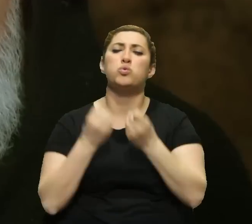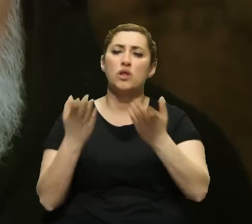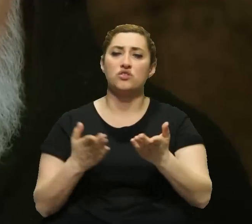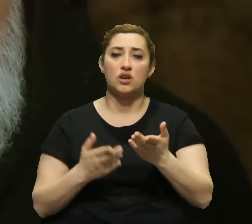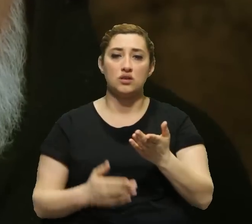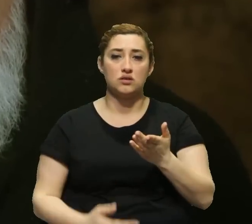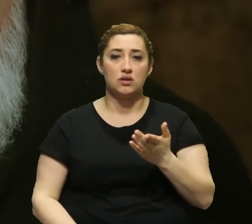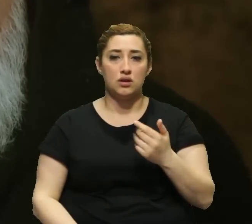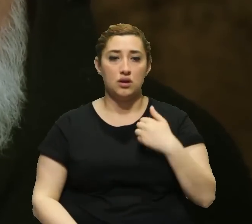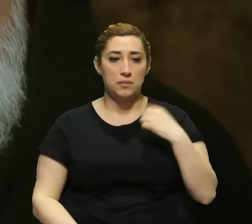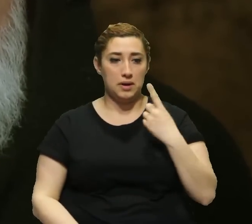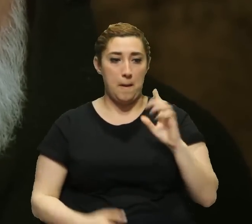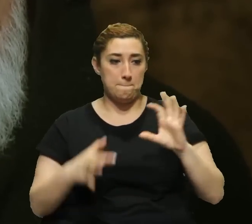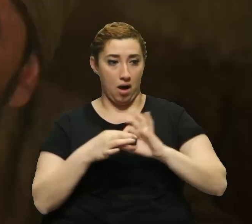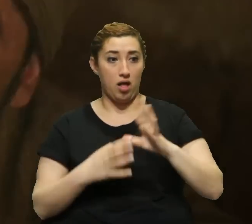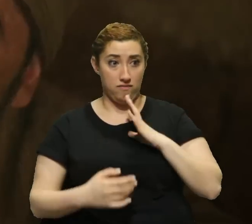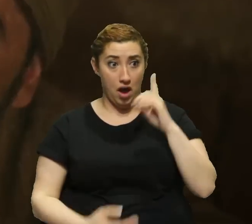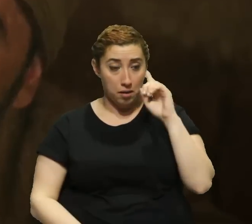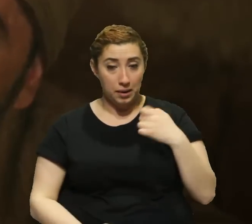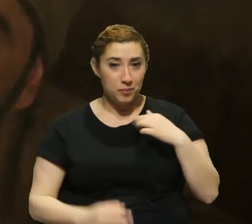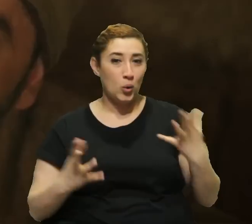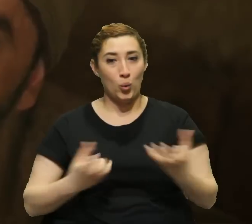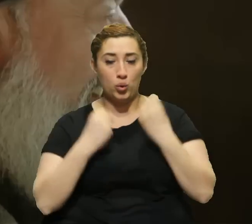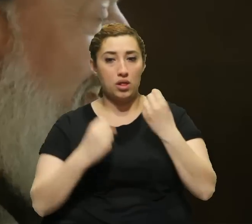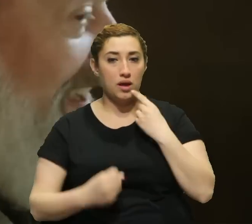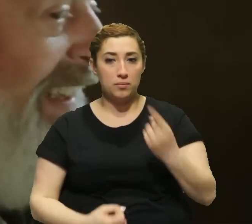Takılı mıyız ki bir yere kurtulalım?